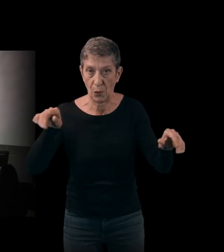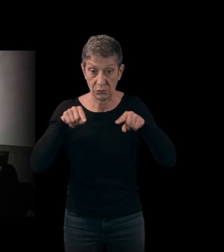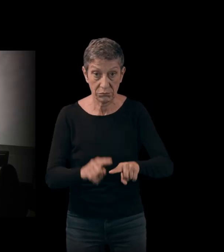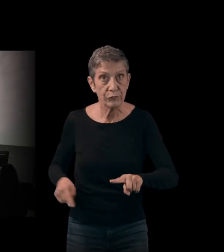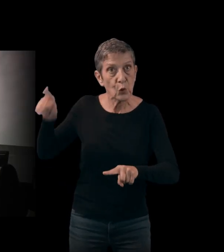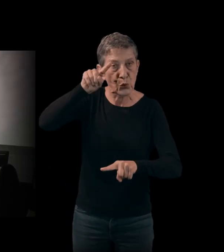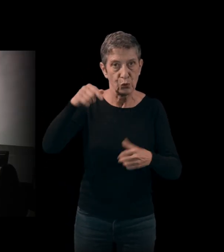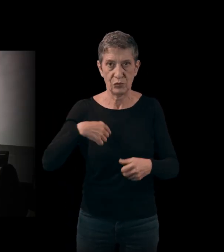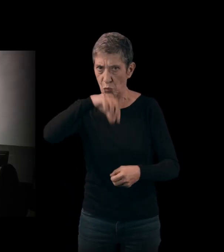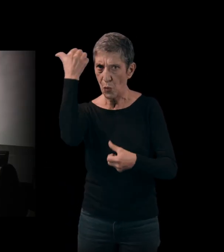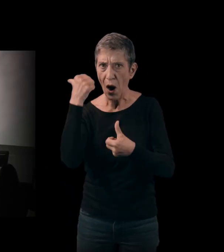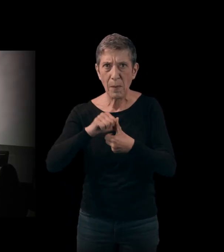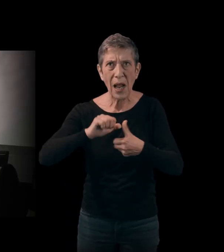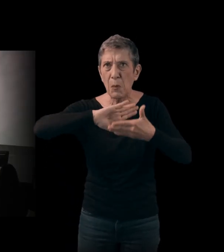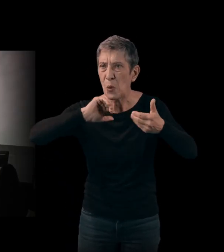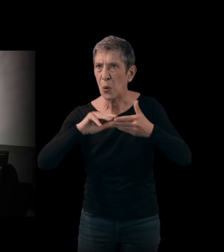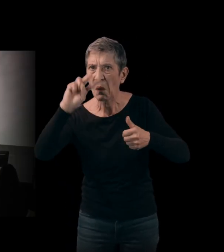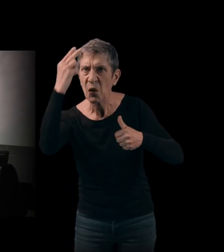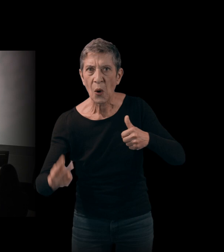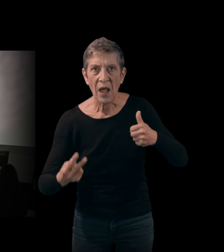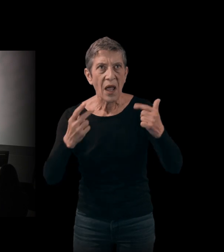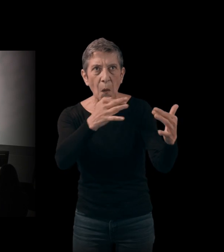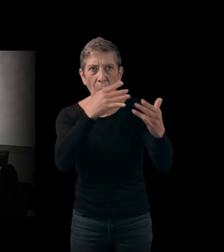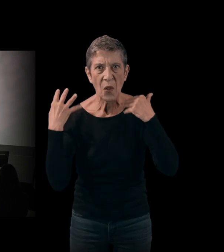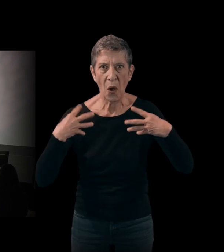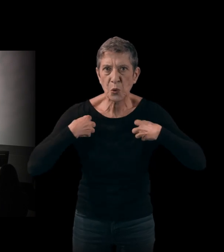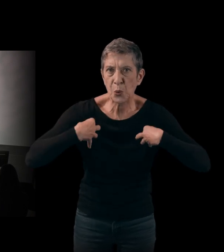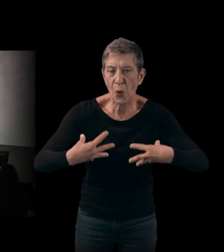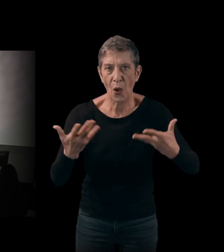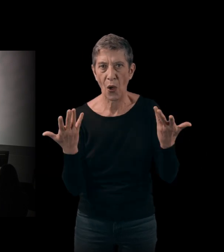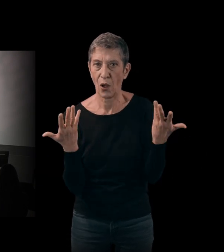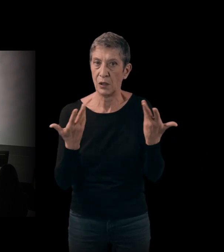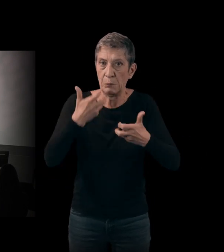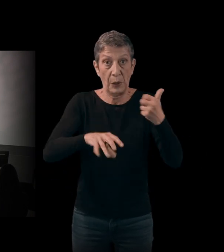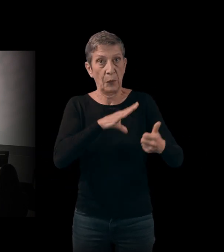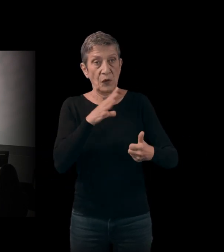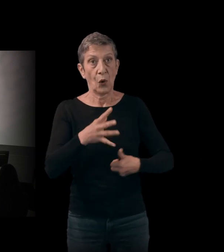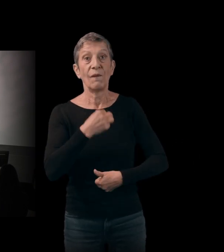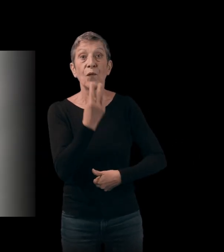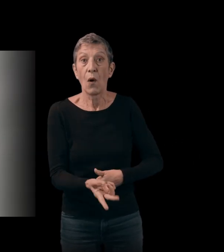Je me rappelle le crépi violacé, l’odeur de la sueur, le timbre professoral de Pierrot et la marque des survêtements :